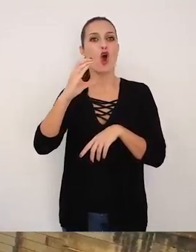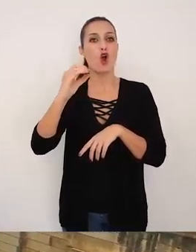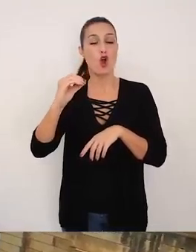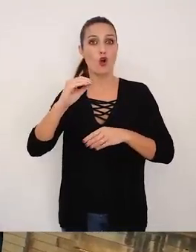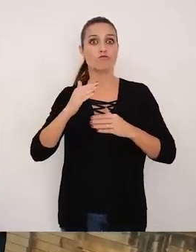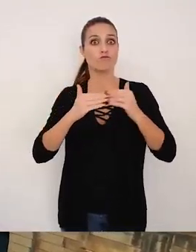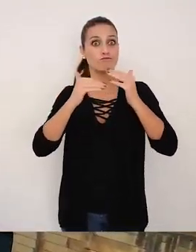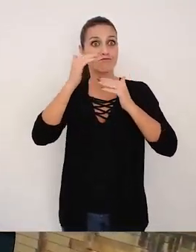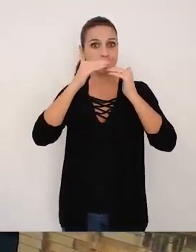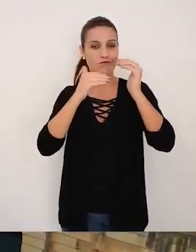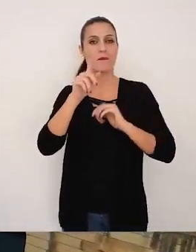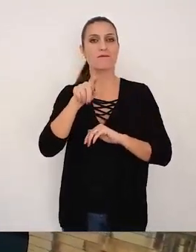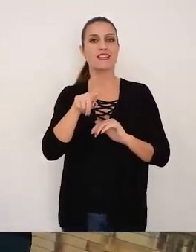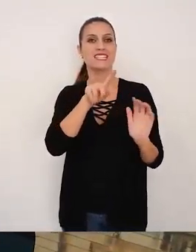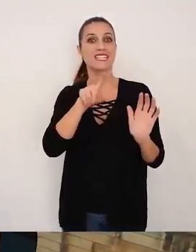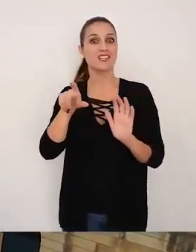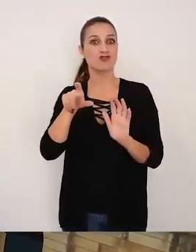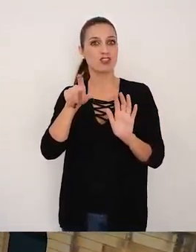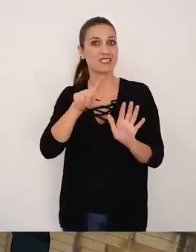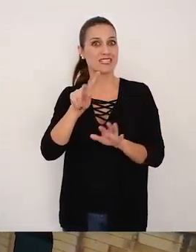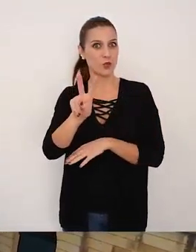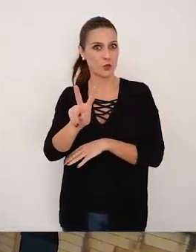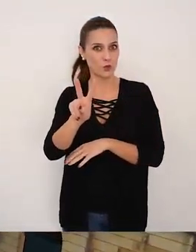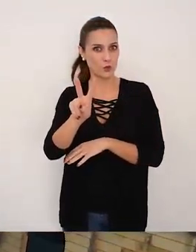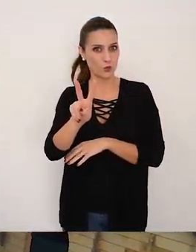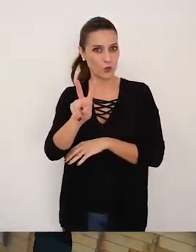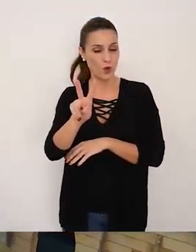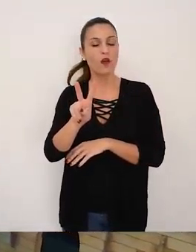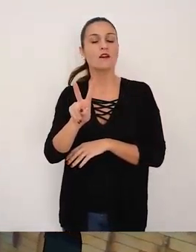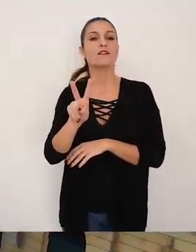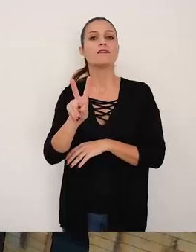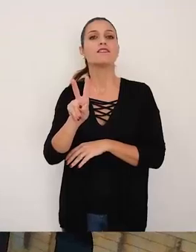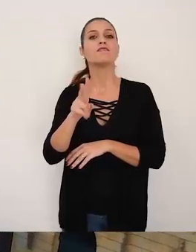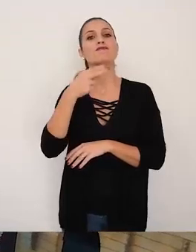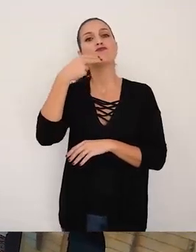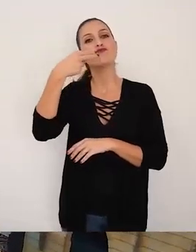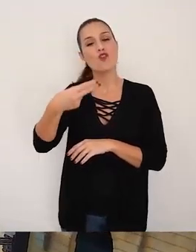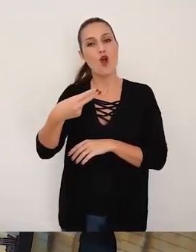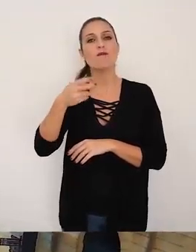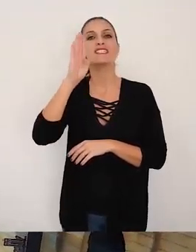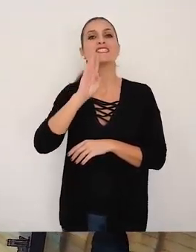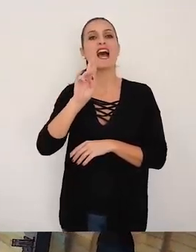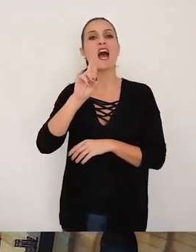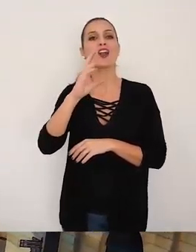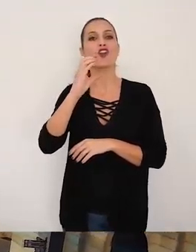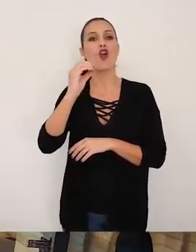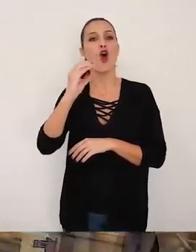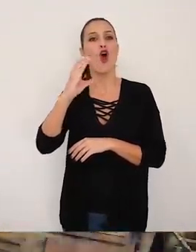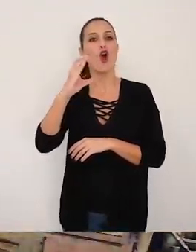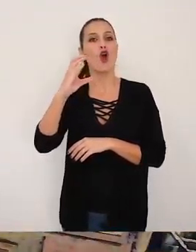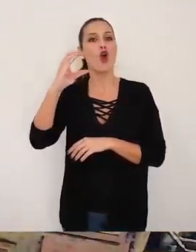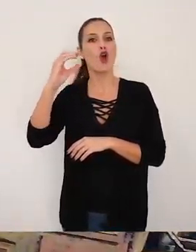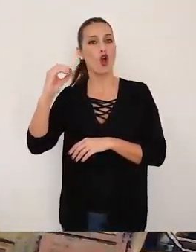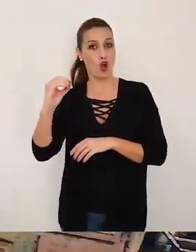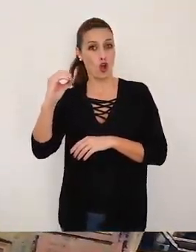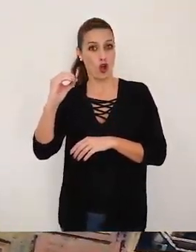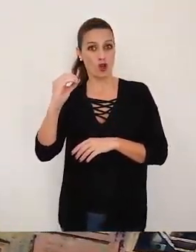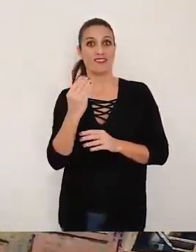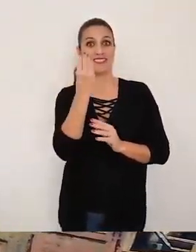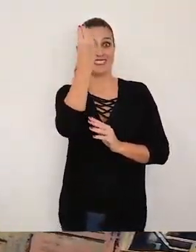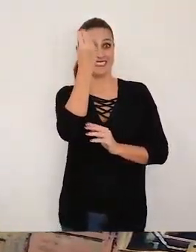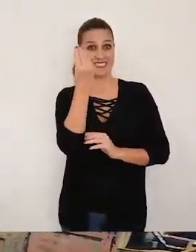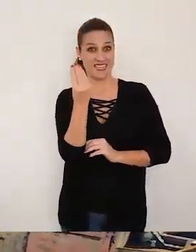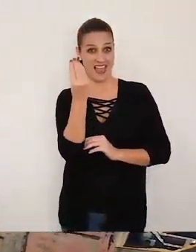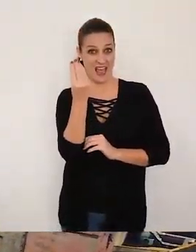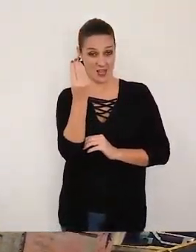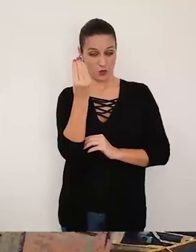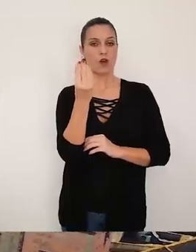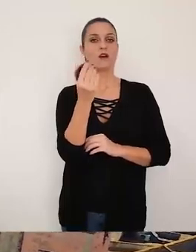nel 1772 dalla comunità giurdignanese, che così ha voluto onorare il suo santo patrono.